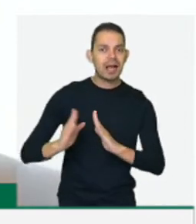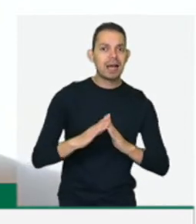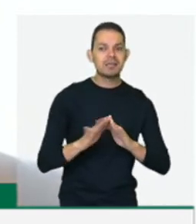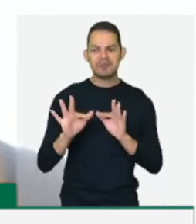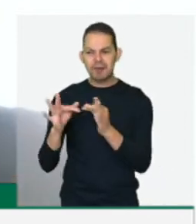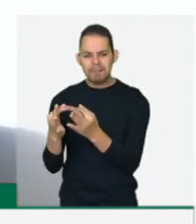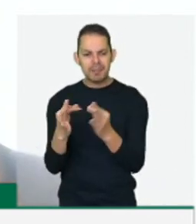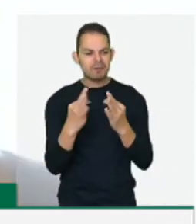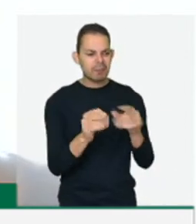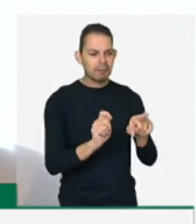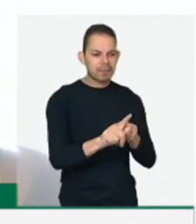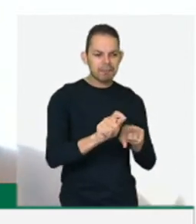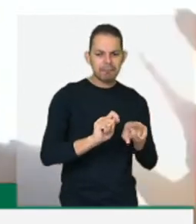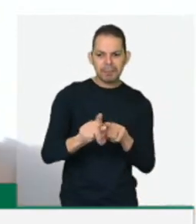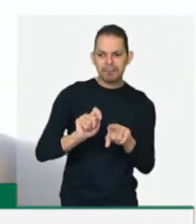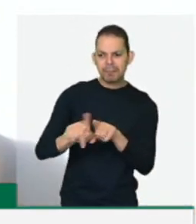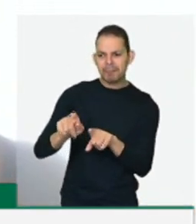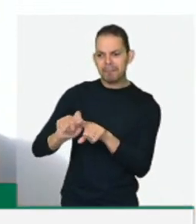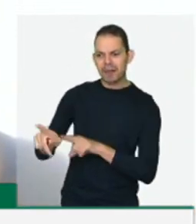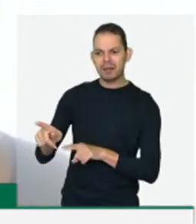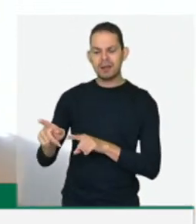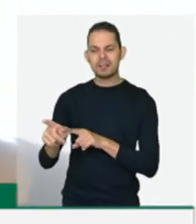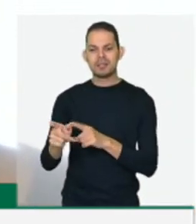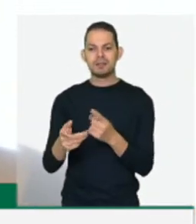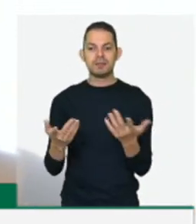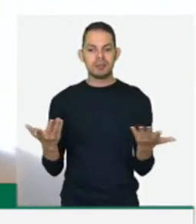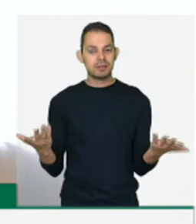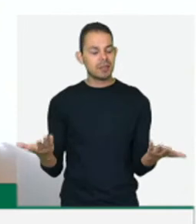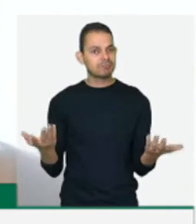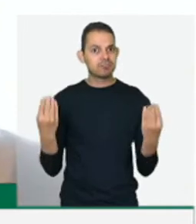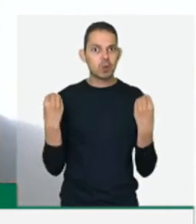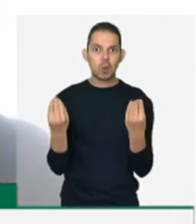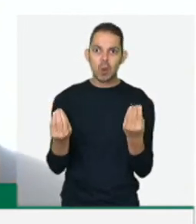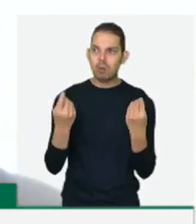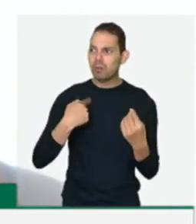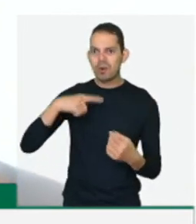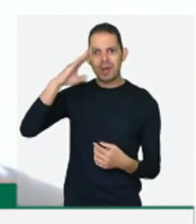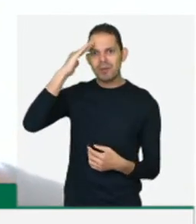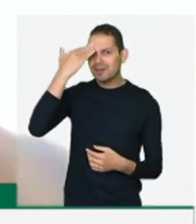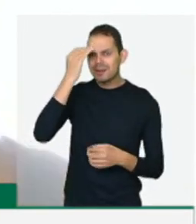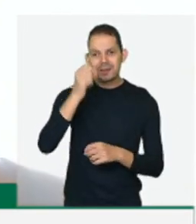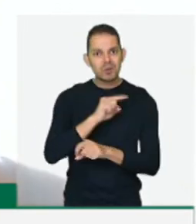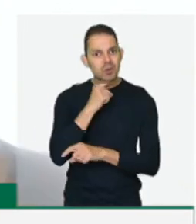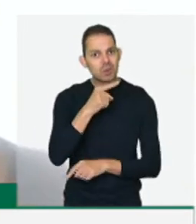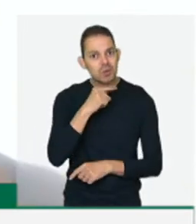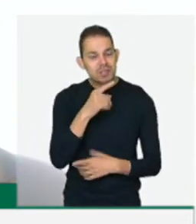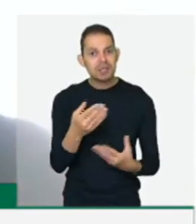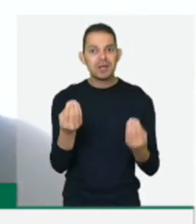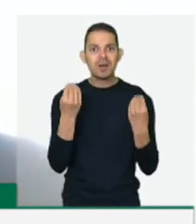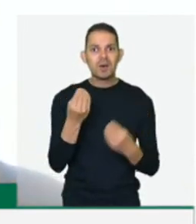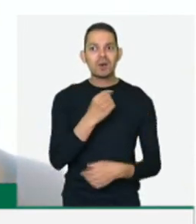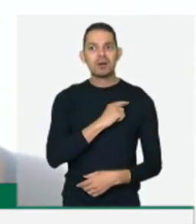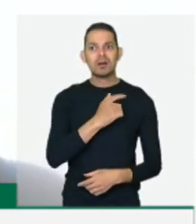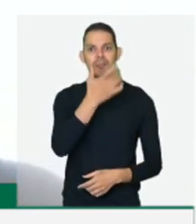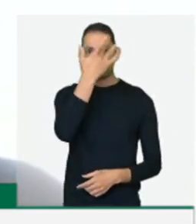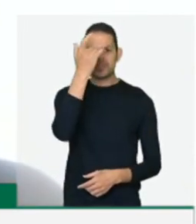PARA DESPEJO DE FAMÍLIAS, NUMA PANDEMIA! ENTÃO É UM NEGÓCIO QUE EU NÃO CONSIGO ENTENDER O QUE SE PASSA NA CABEÇA DE UM GESTOR, SENHOR